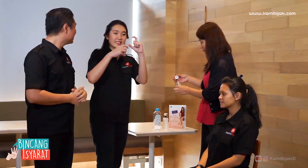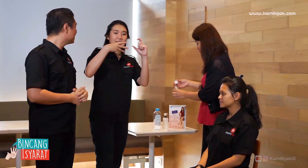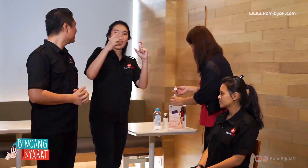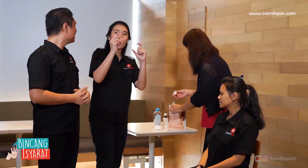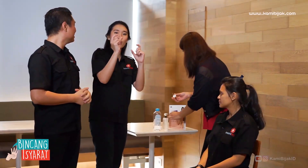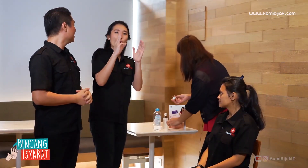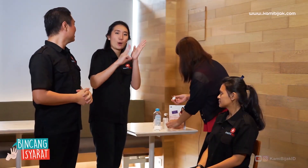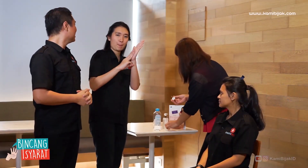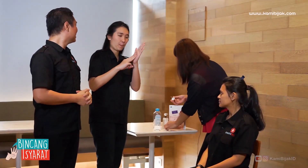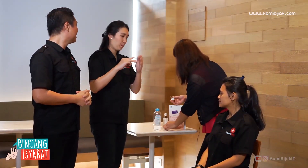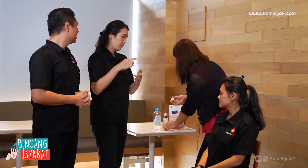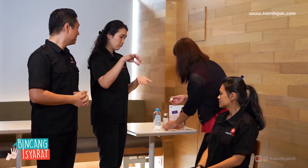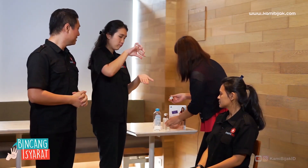SERUM